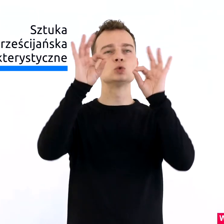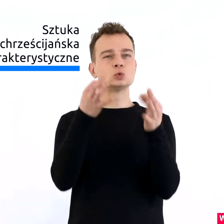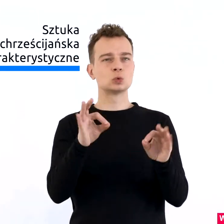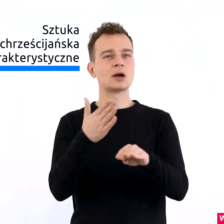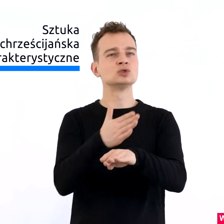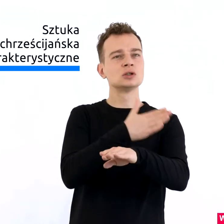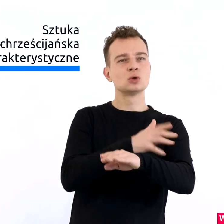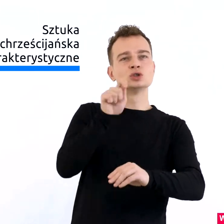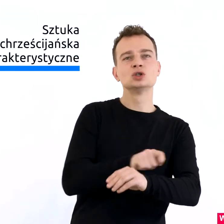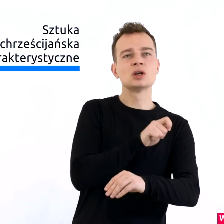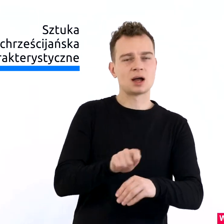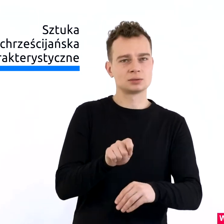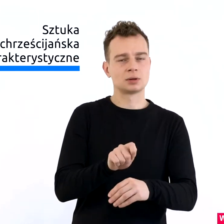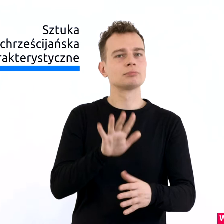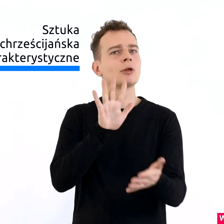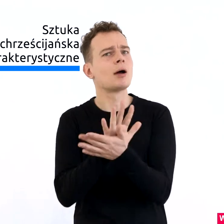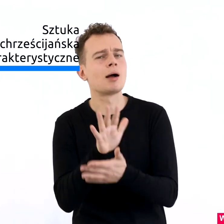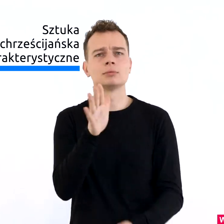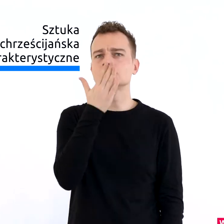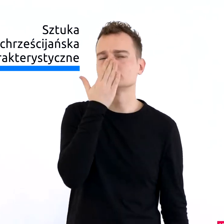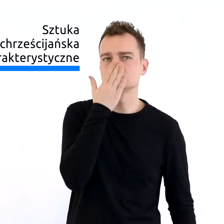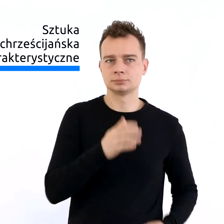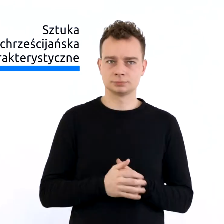Sztuka wczesnochrześcijańska – cechy charakterystyczne